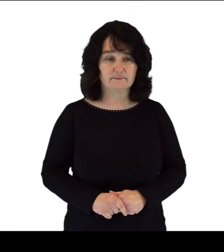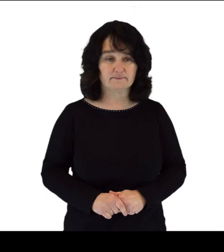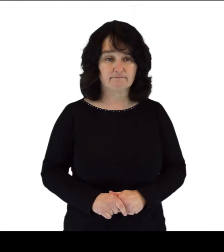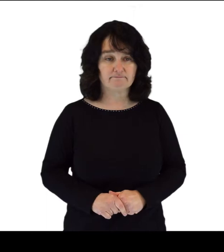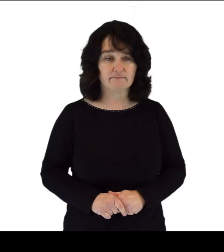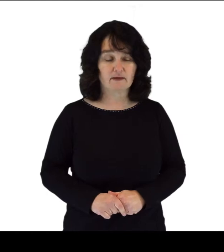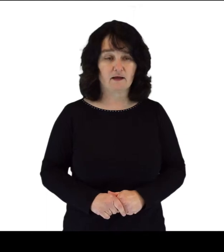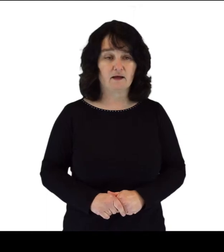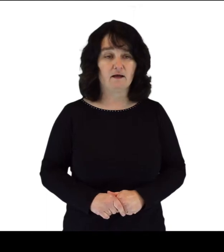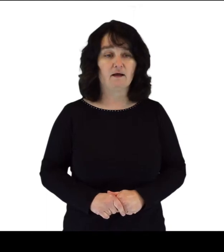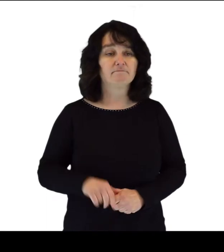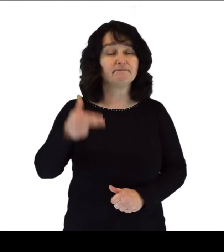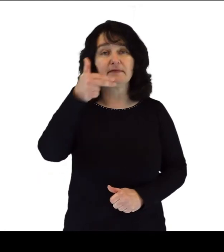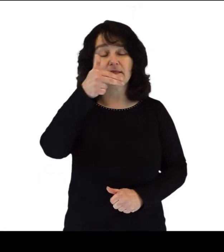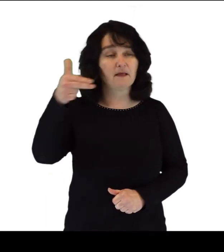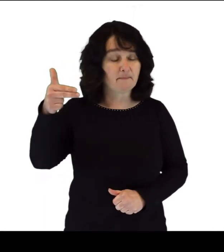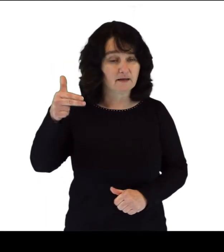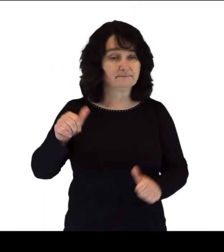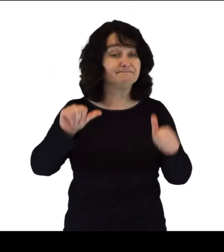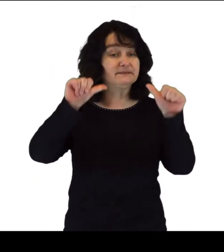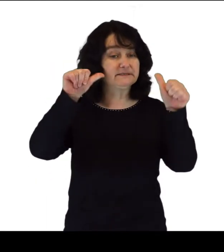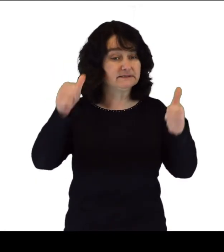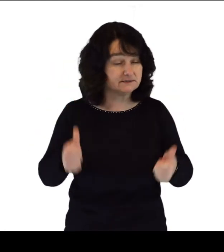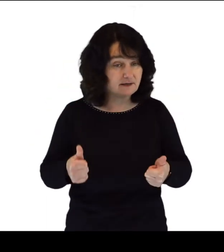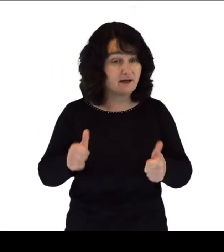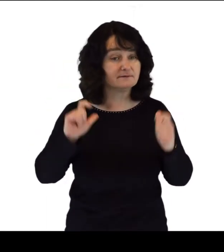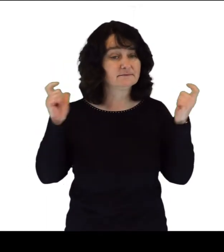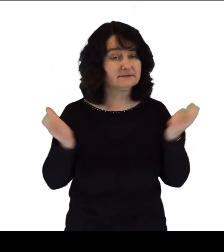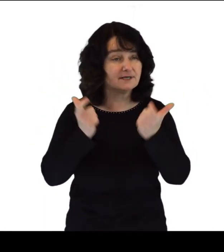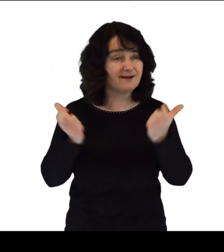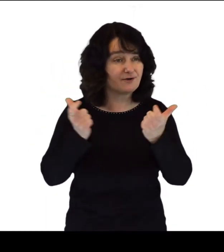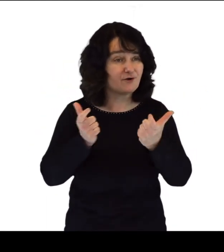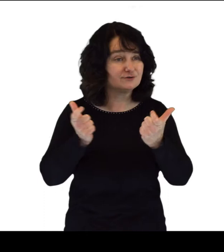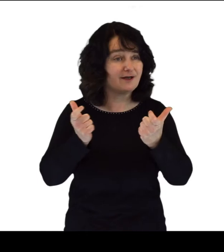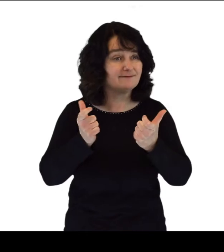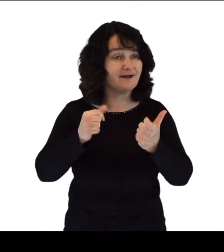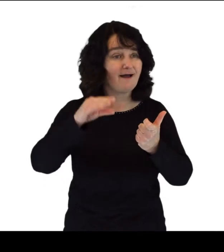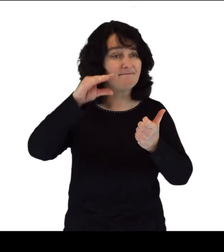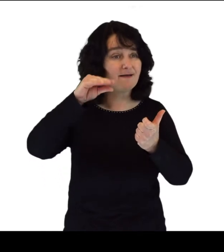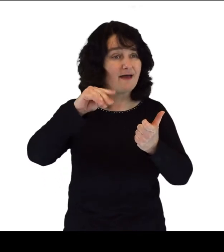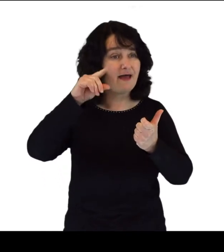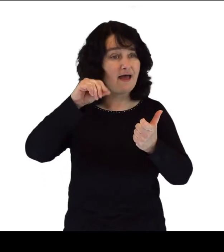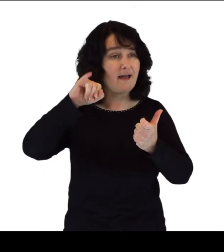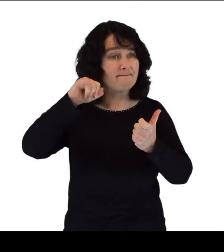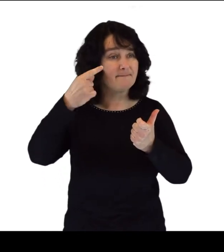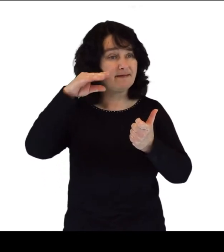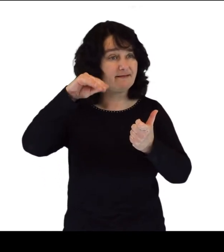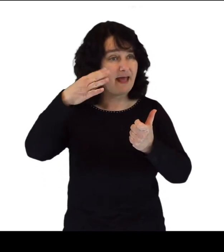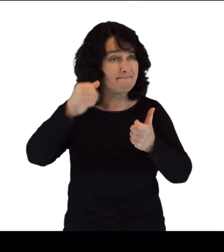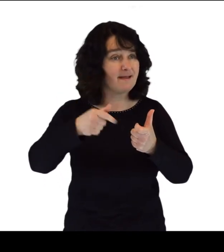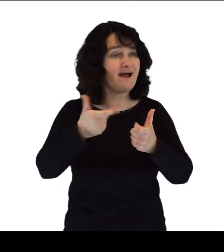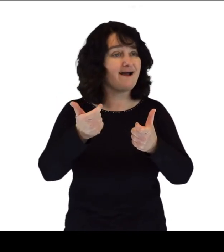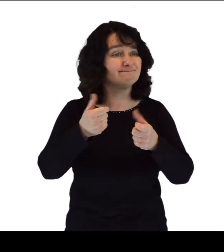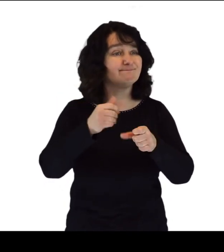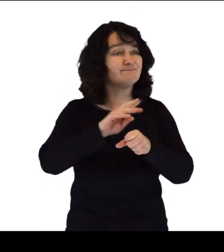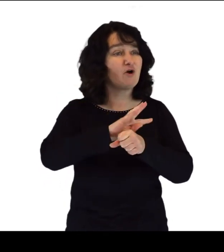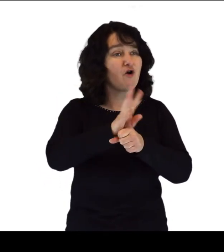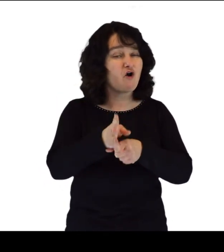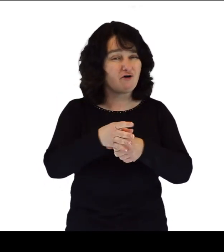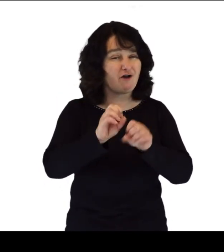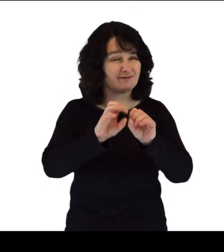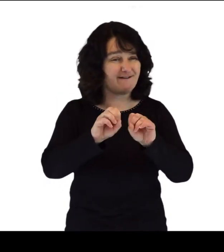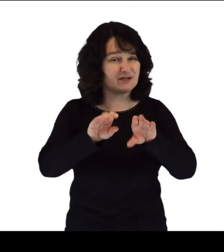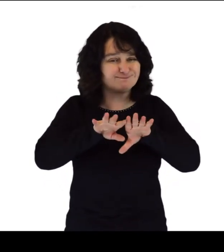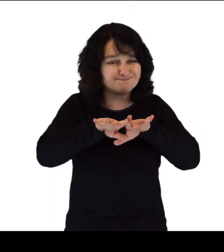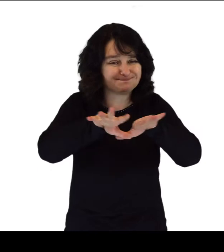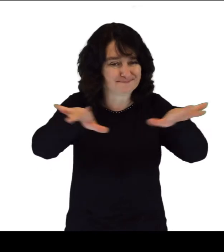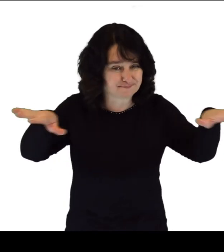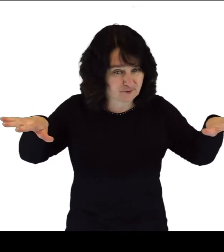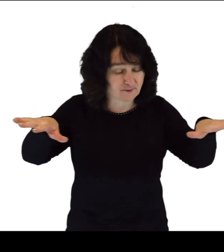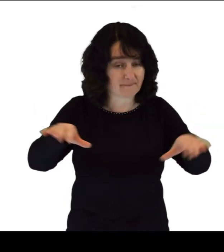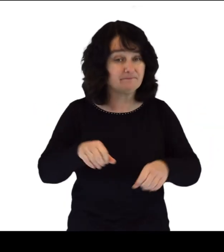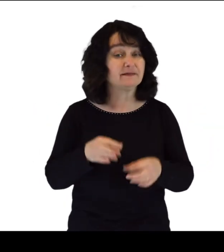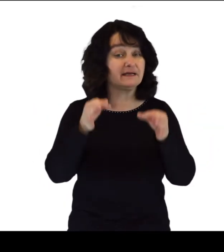Stan zagrożenia epidemicznego i epidemii